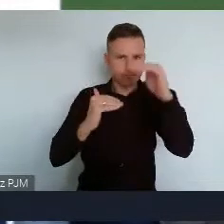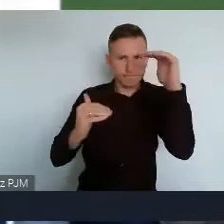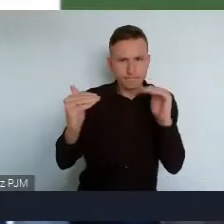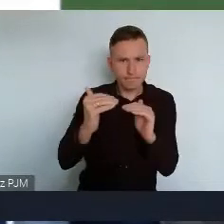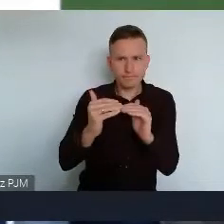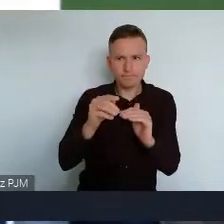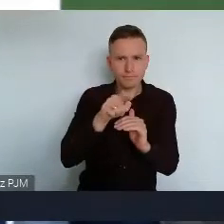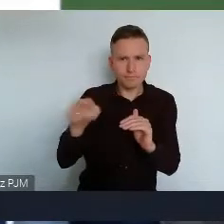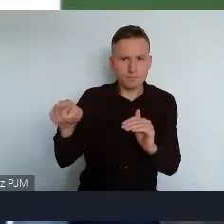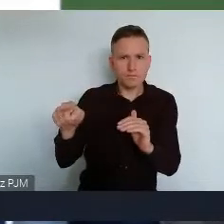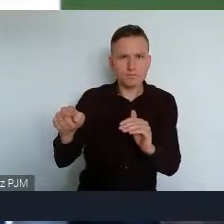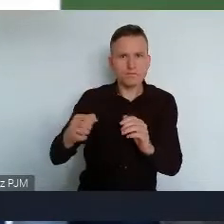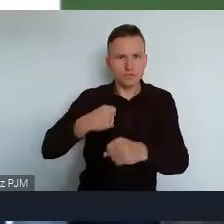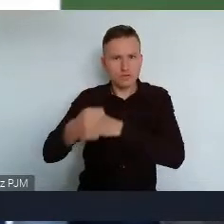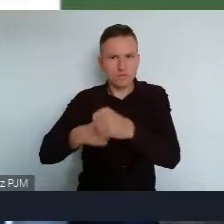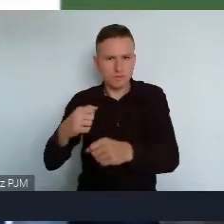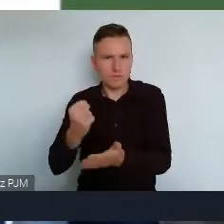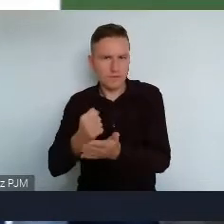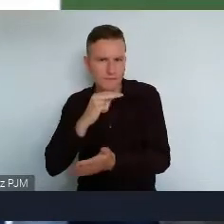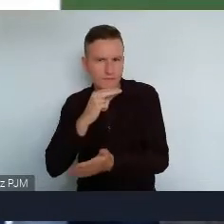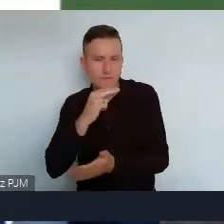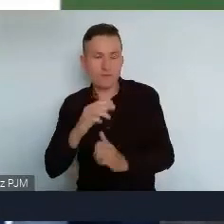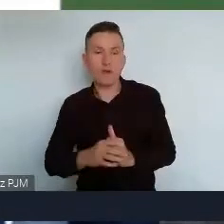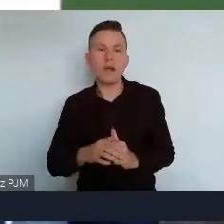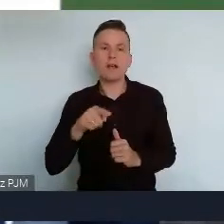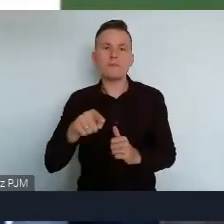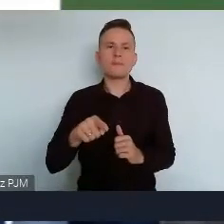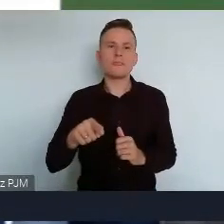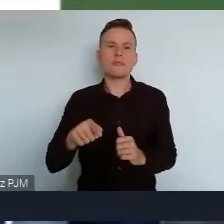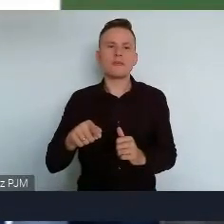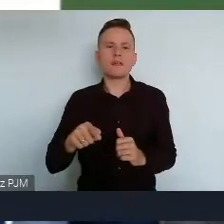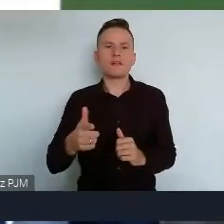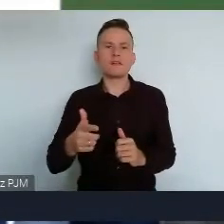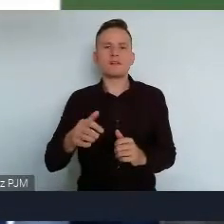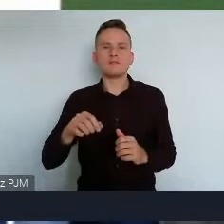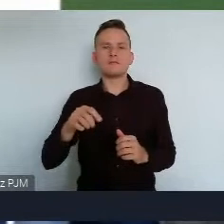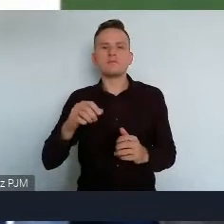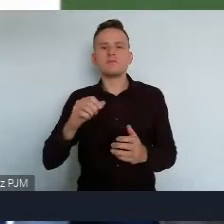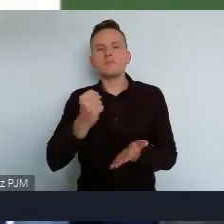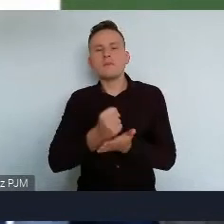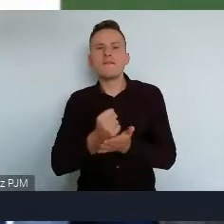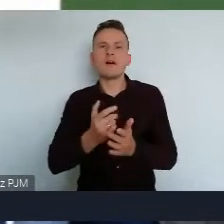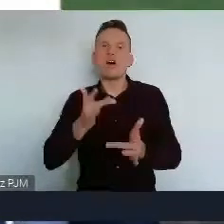jest czynnym uczestnikiem ścieżek rowerowych, bardzo często nasi mieszkańcy Płocka